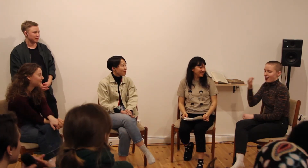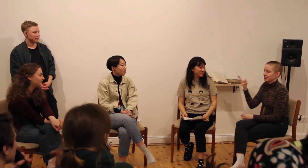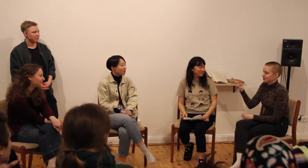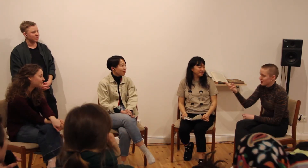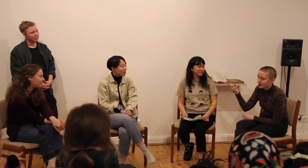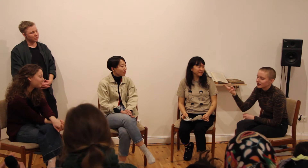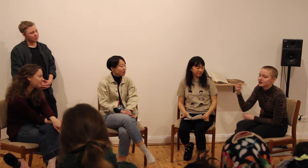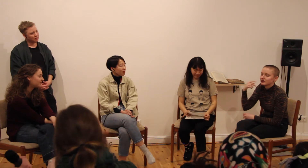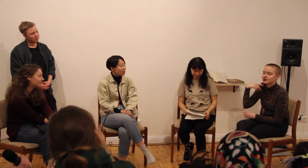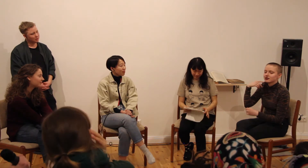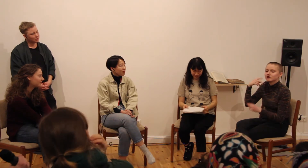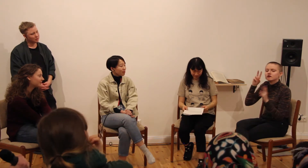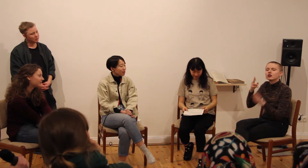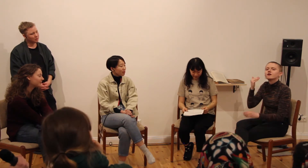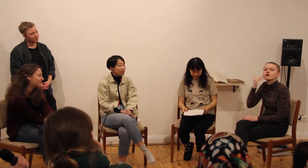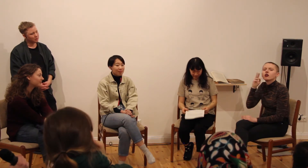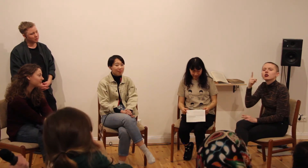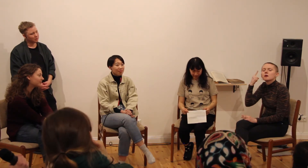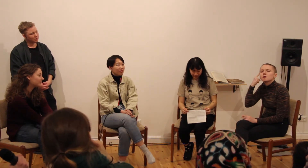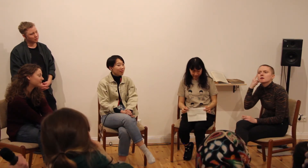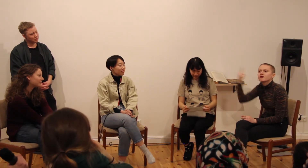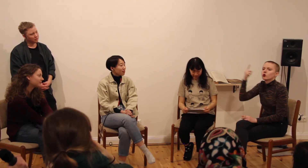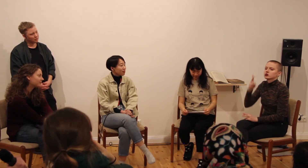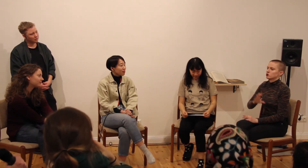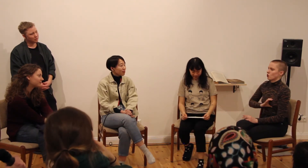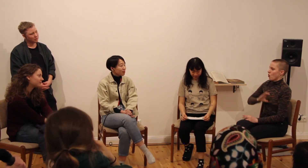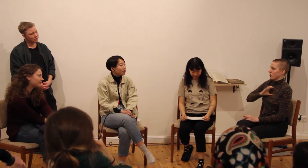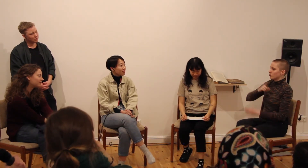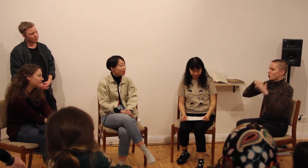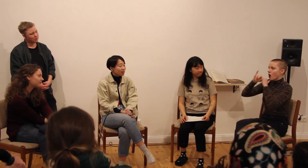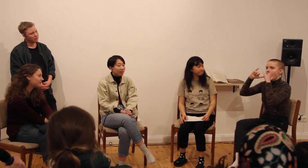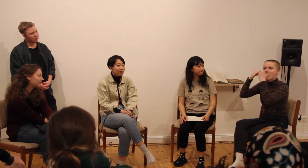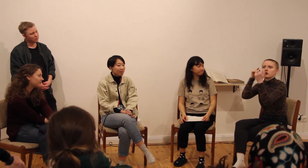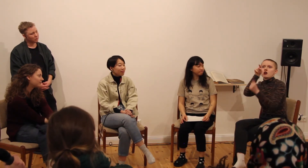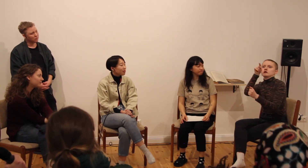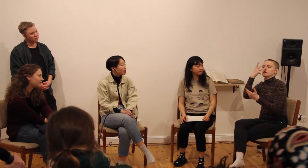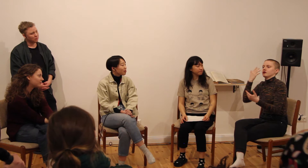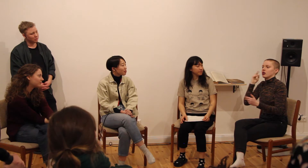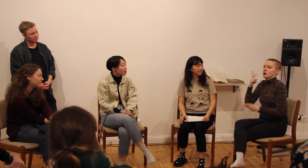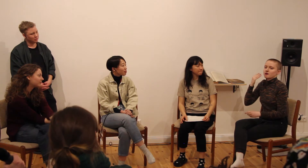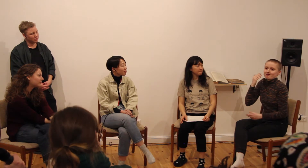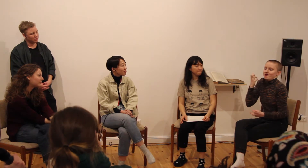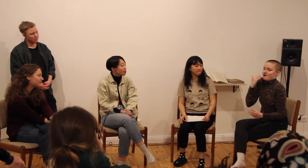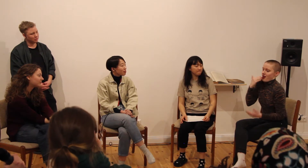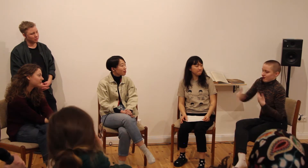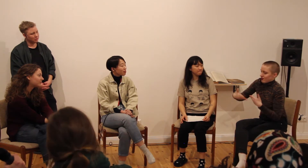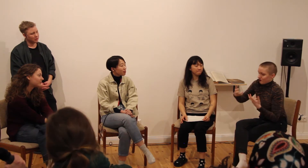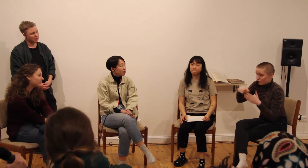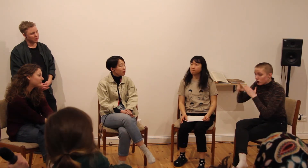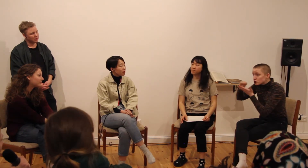Ich möchte auch daran anknüpfen. Was mich auch noch interessiert: Wann habt ihr ein Bewusstsein dafür entwickelt,